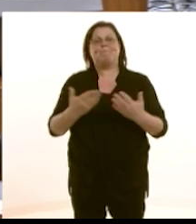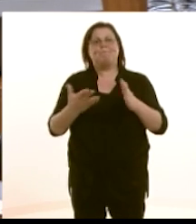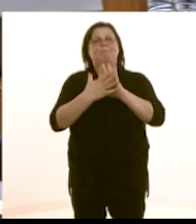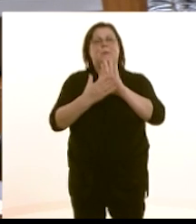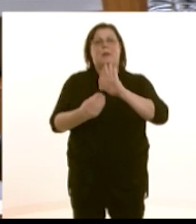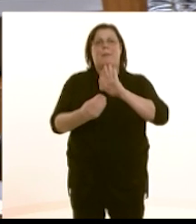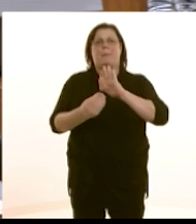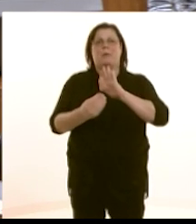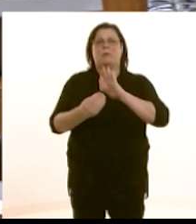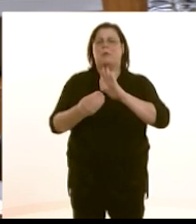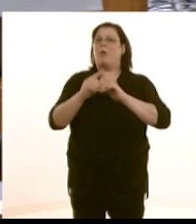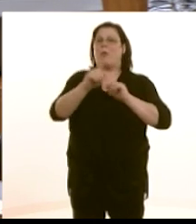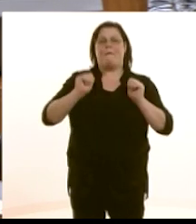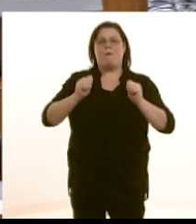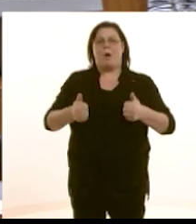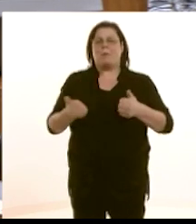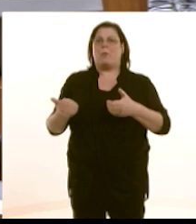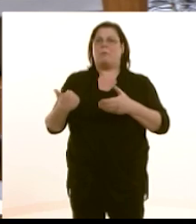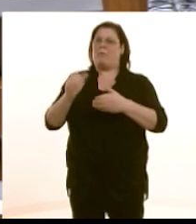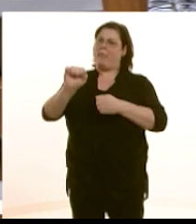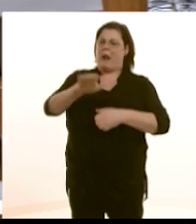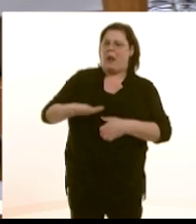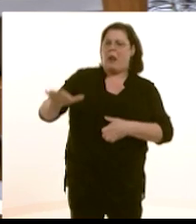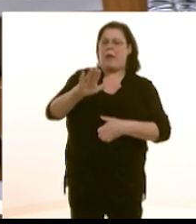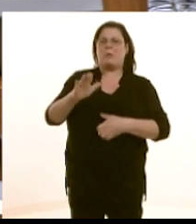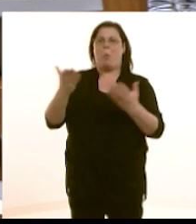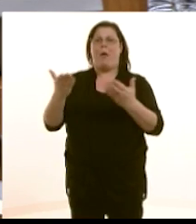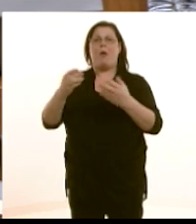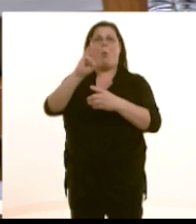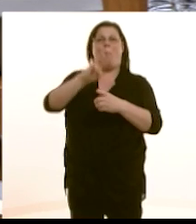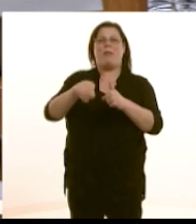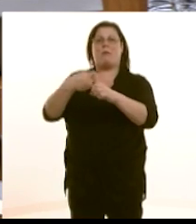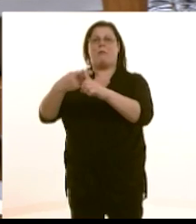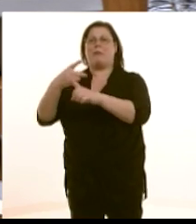ydym ni eto wedi cael y manylion, y wybodaeth, oír corff yn Lloegr. Rym niín gobeithio